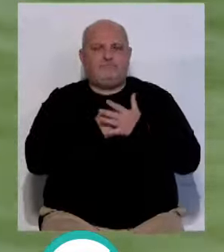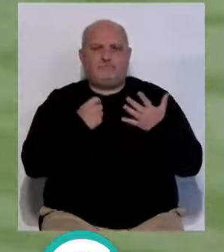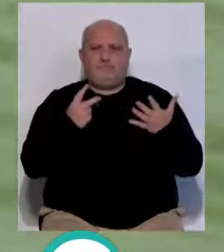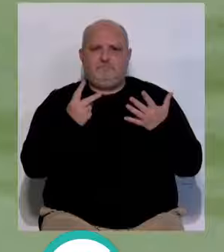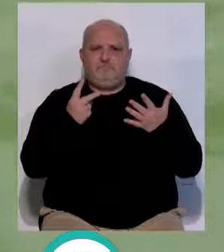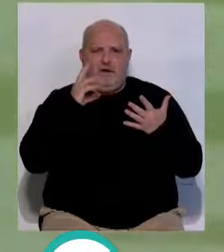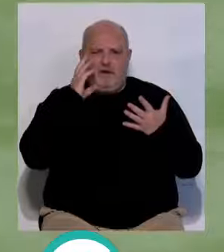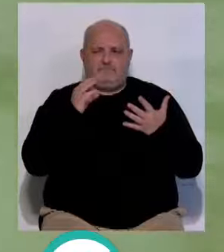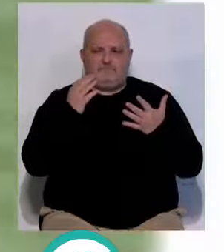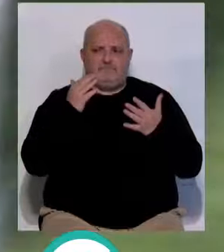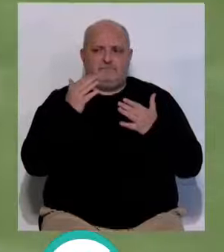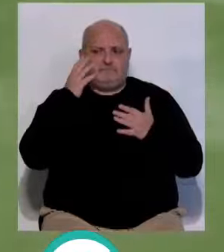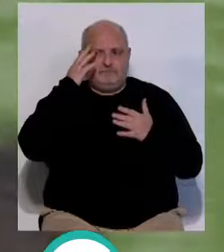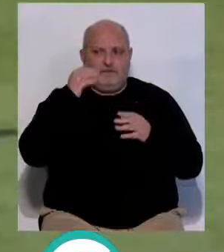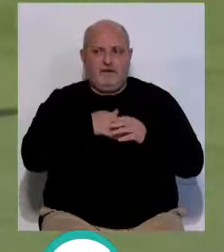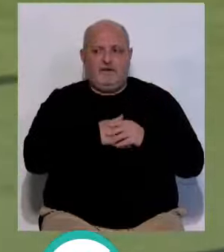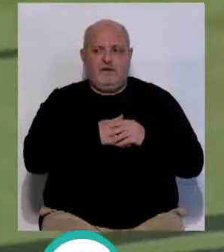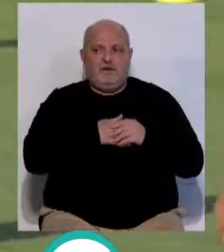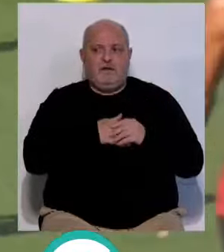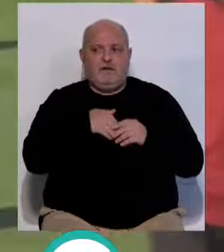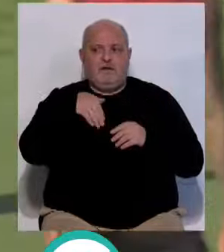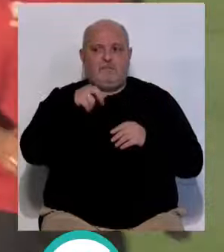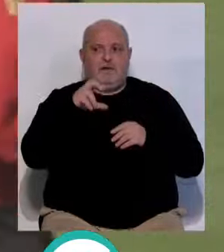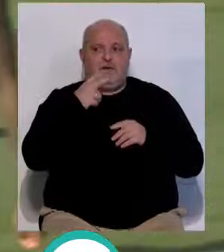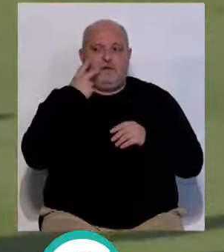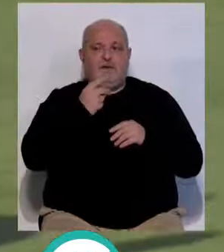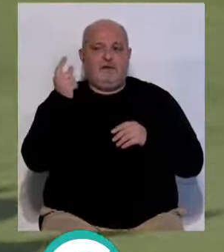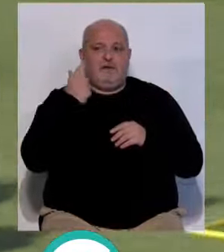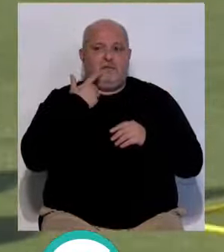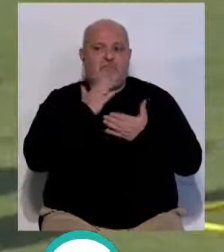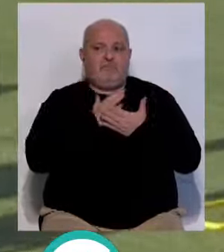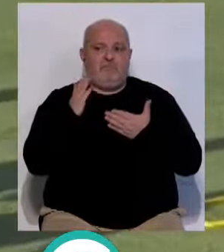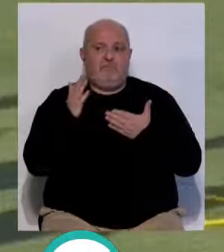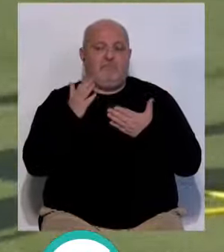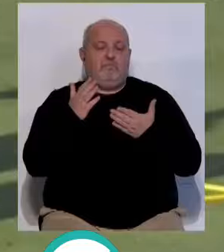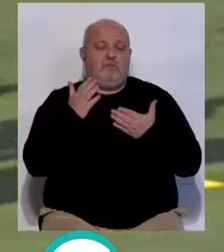recuerdo mal es decir que en caso de que saliera Mere Pues por un por un lado ganaría una ficha